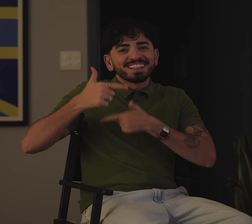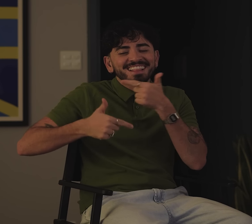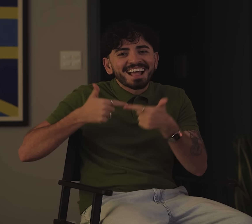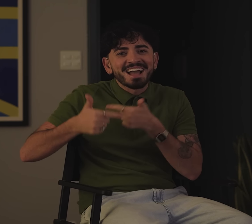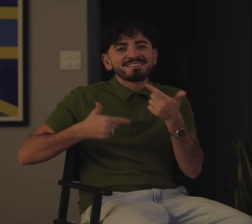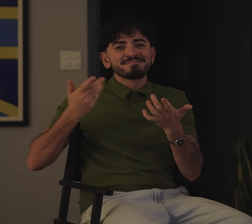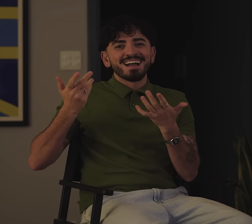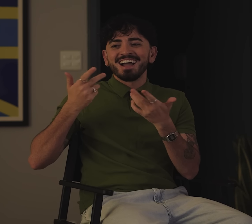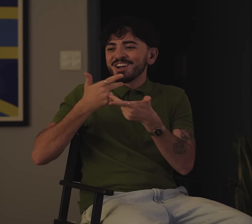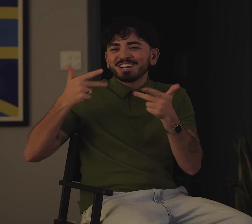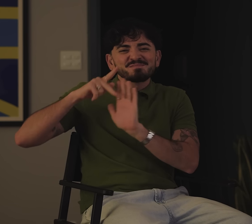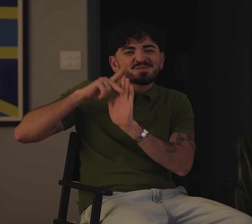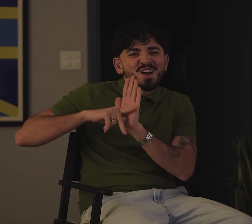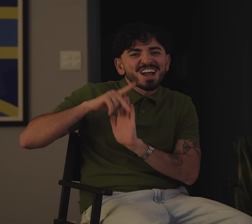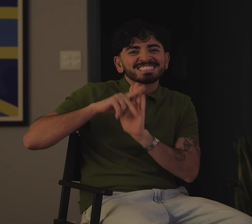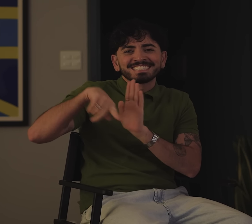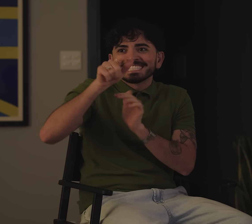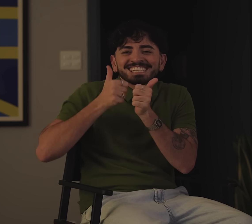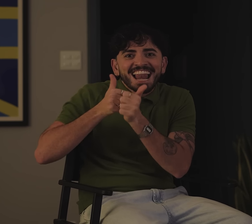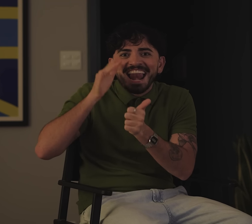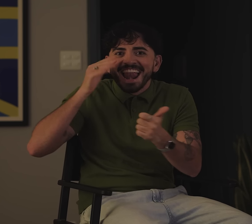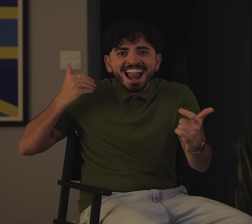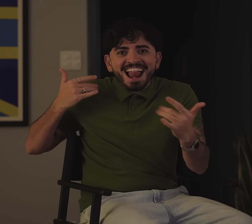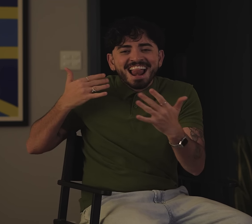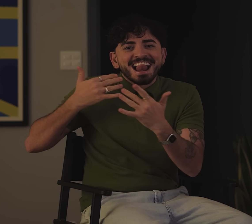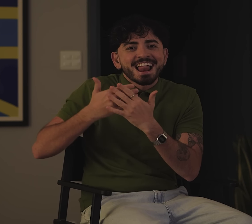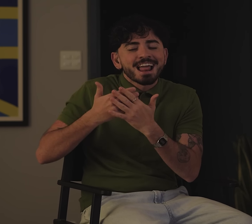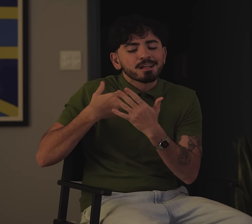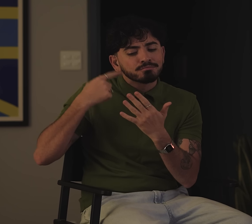com vários trabalhos, projetos e outras coisas…